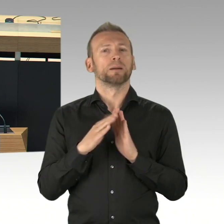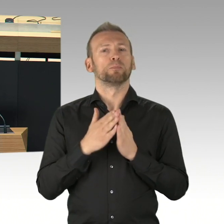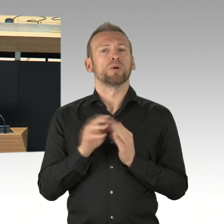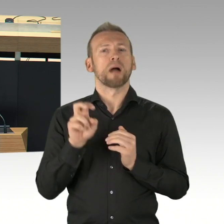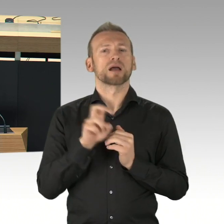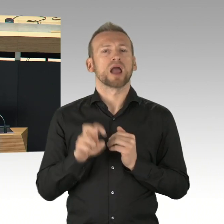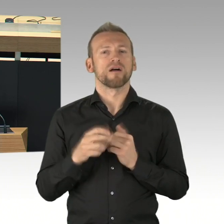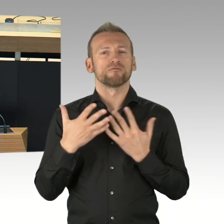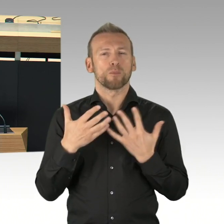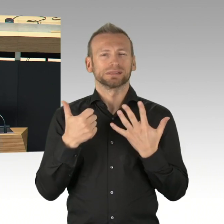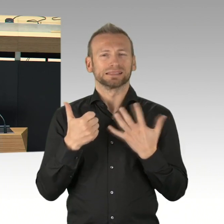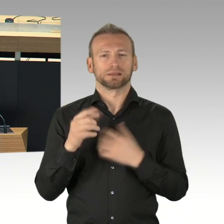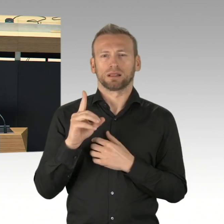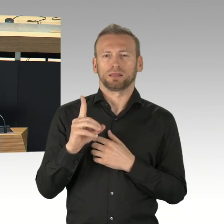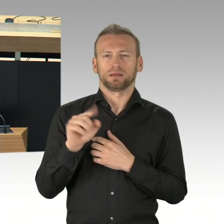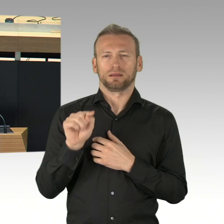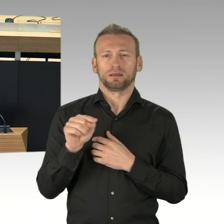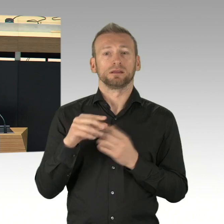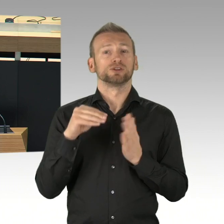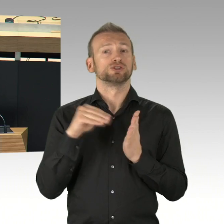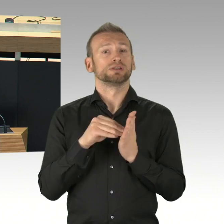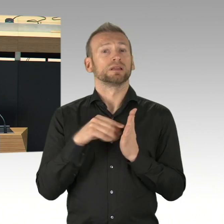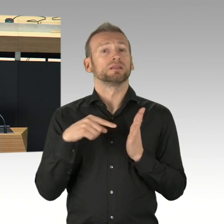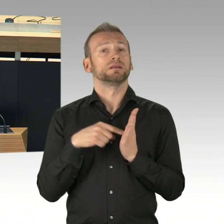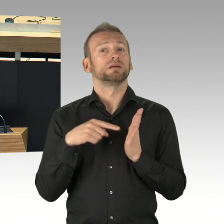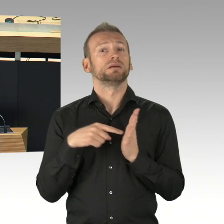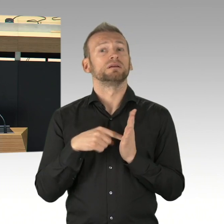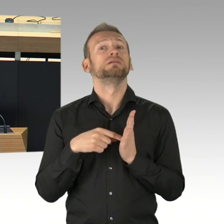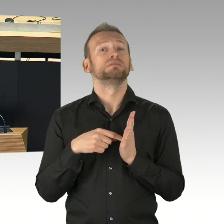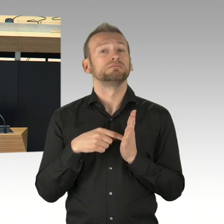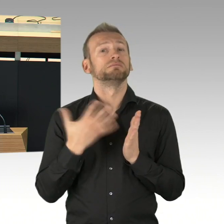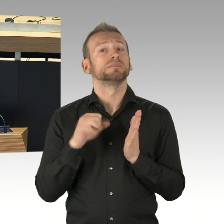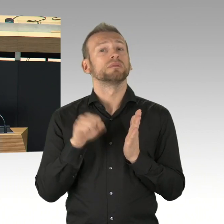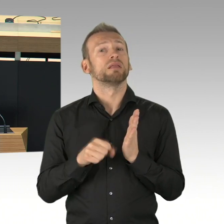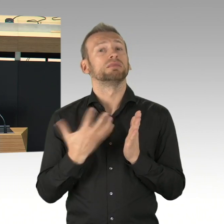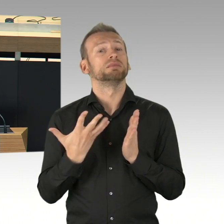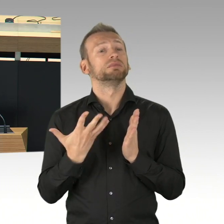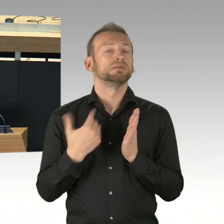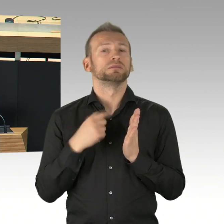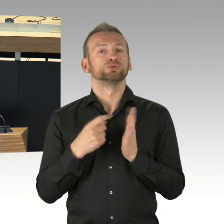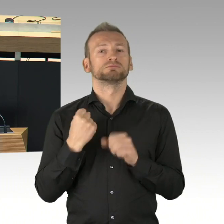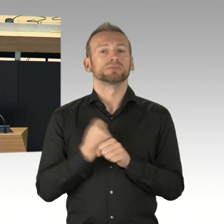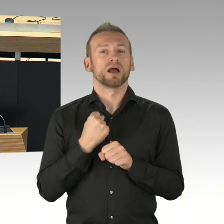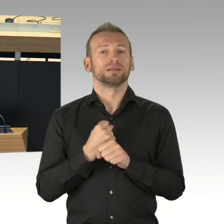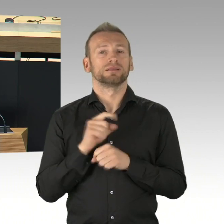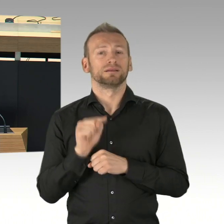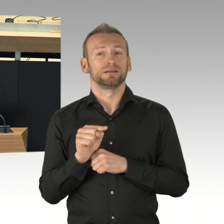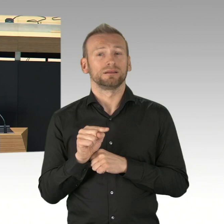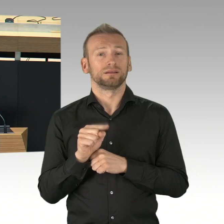dann ist der Zustand noch immer der gleiche. Und dann brauchen wir natürlich weitere fünf Jahre. Das ist so nicht gemeint, meine Herrschaften.